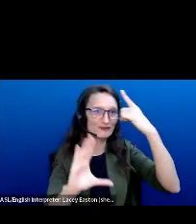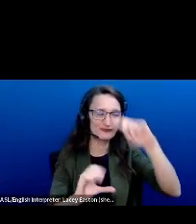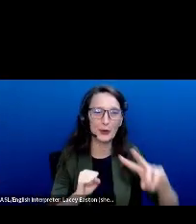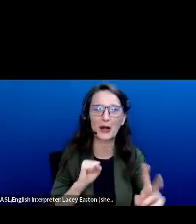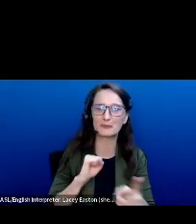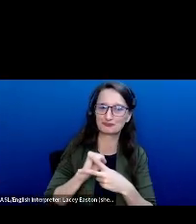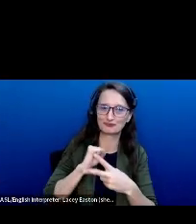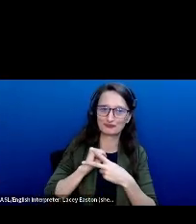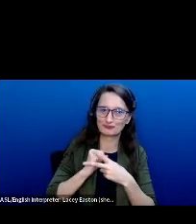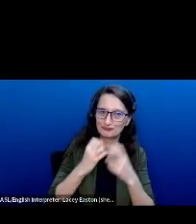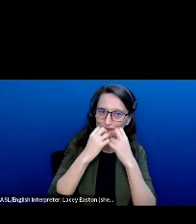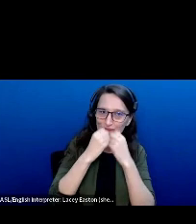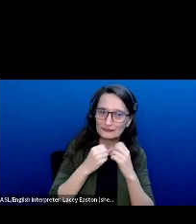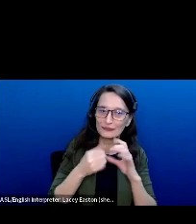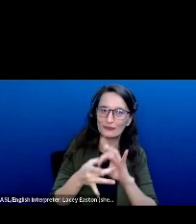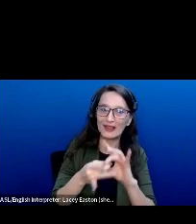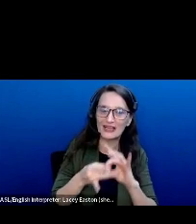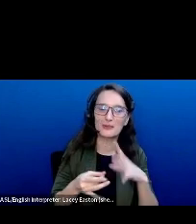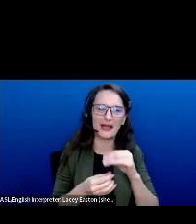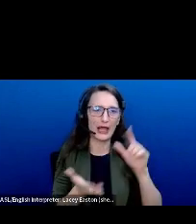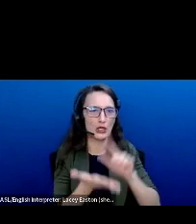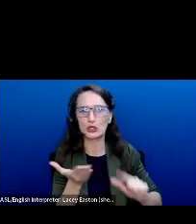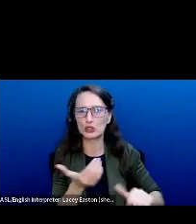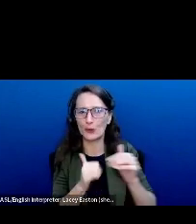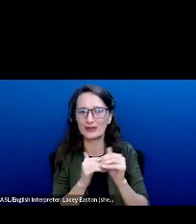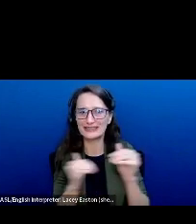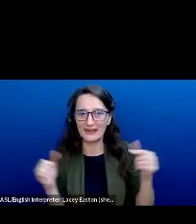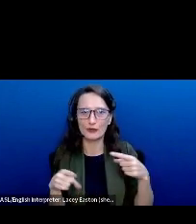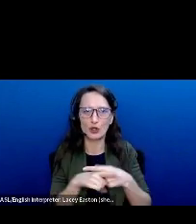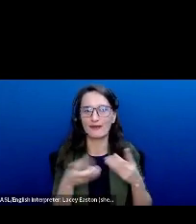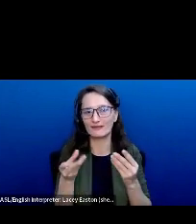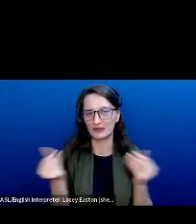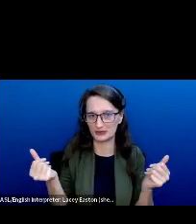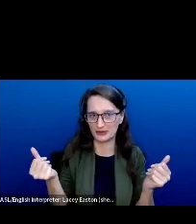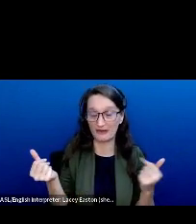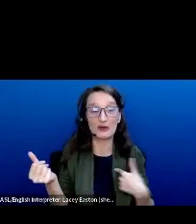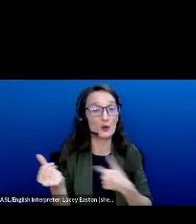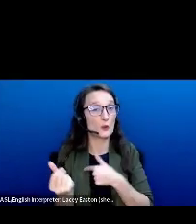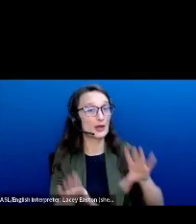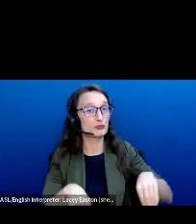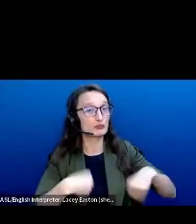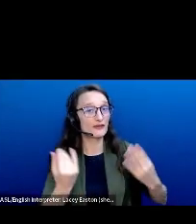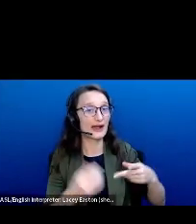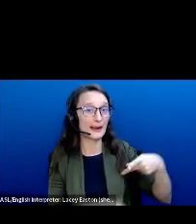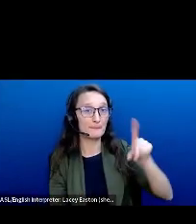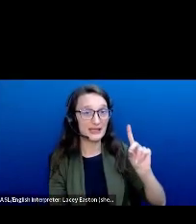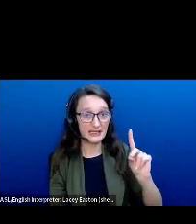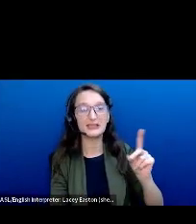conflictos al nivel más bajo. Brindamos desarrollo profesional, incluyendo una